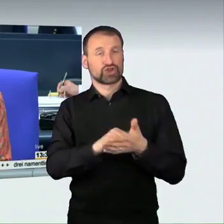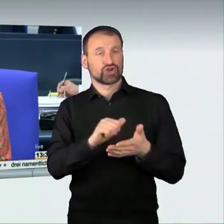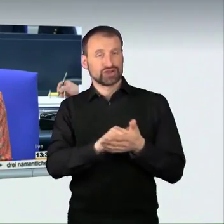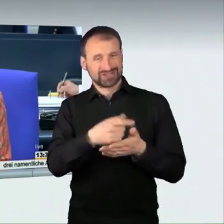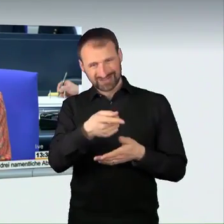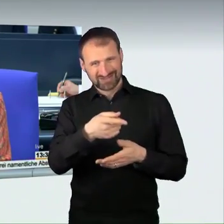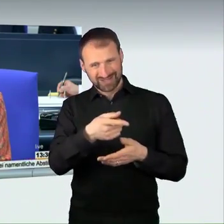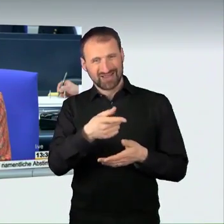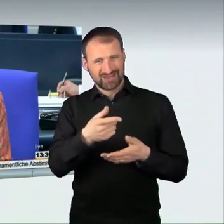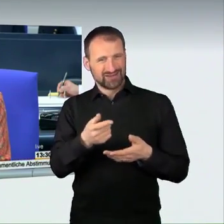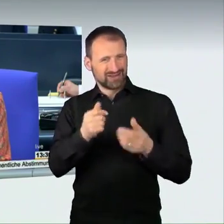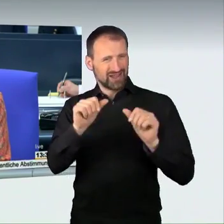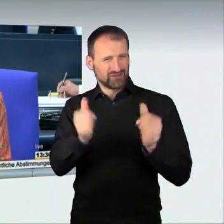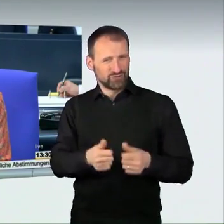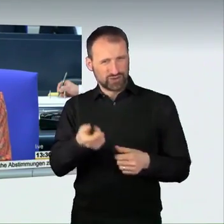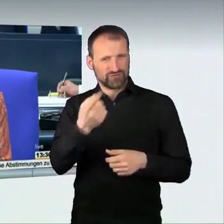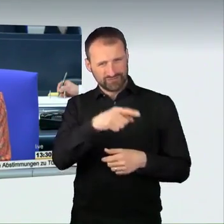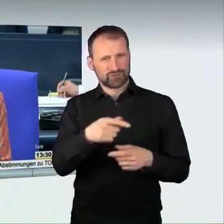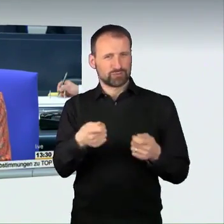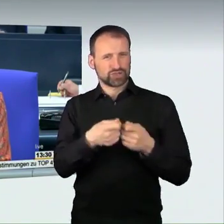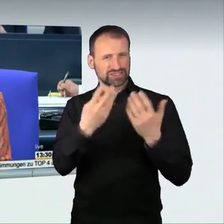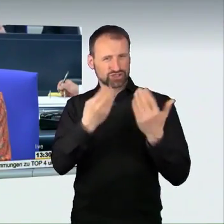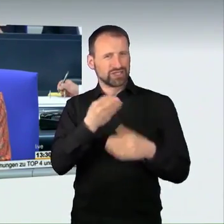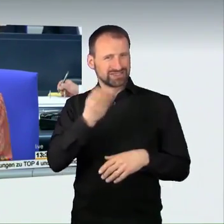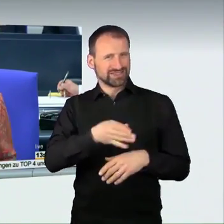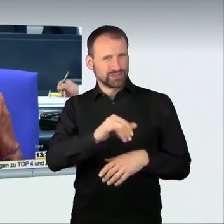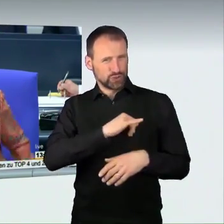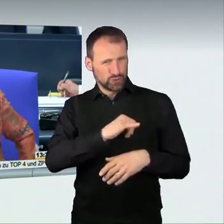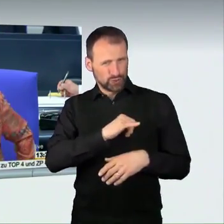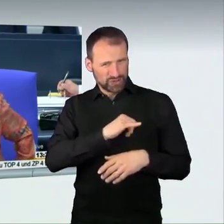auf Drucksache 18/8856 abzulehnen.